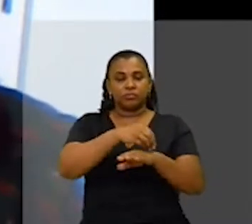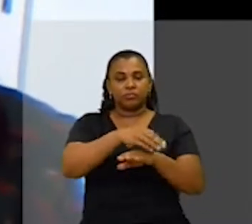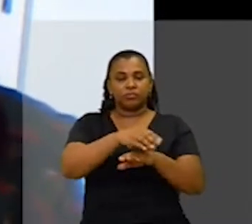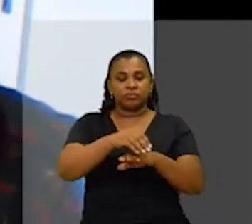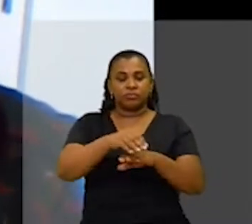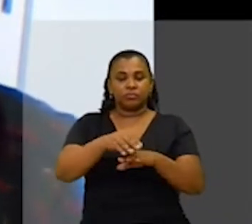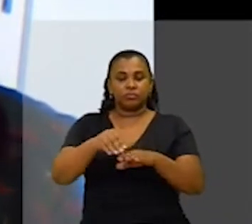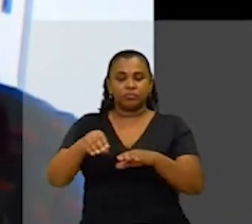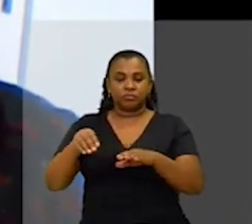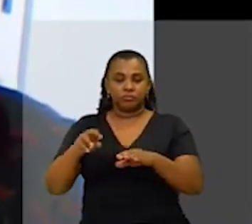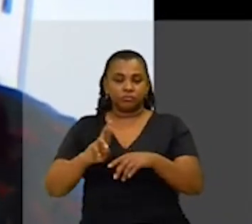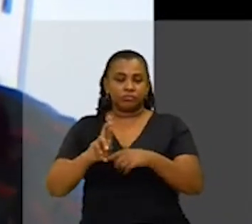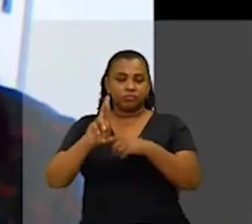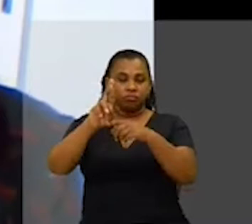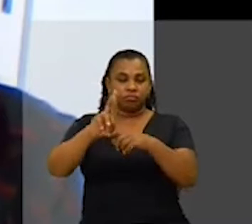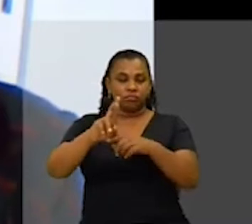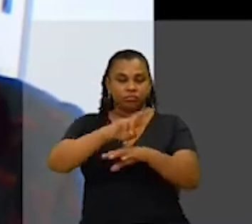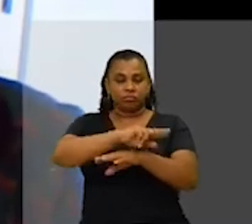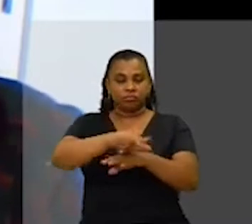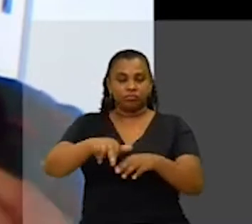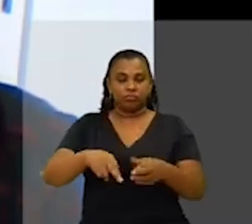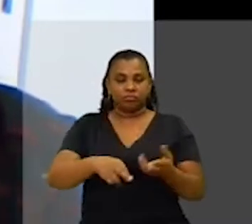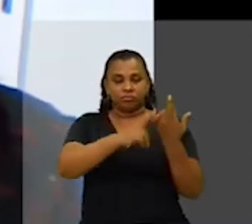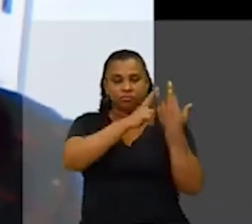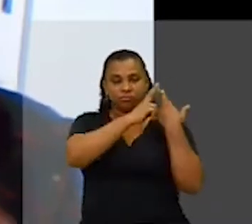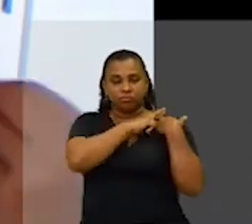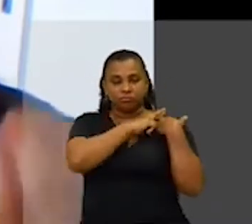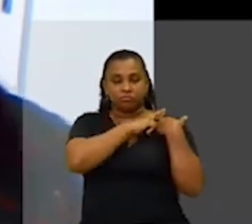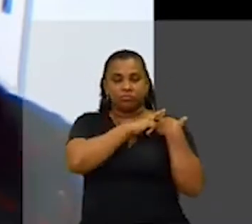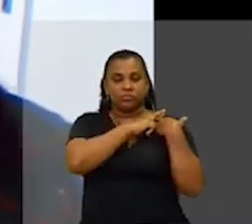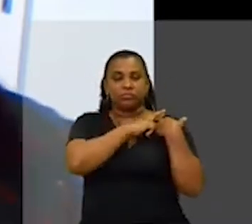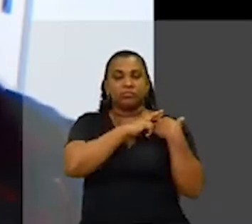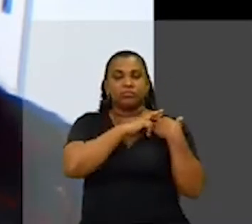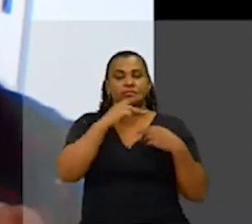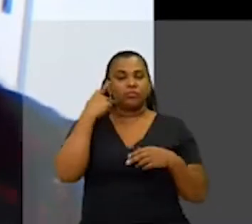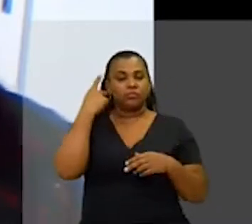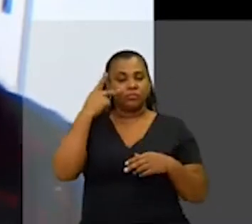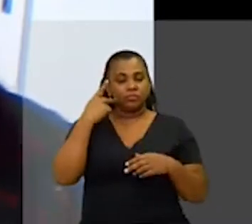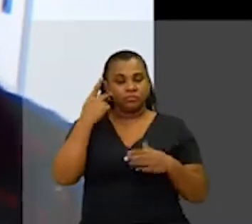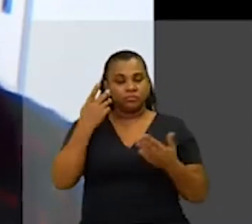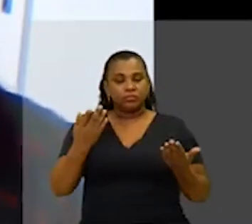responsabilidades deveres a gente acredita que esse debate em torno da regulamentação